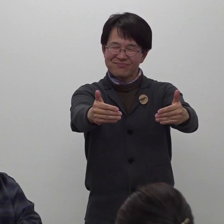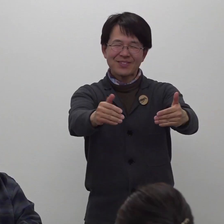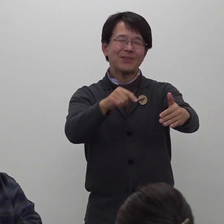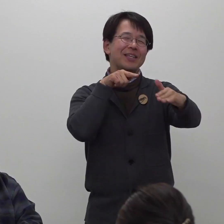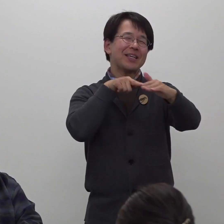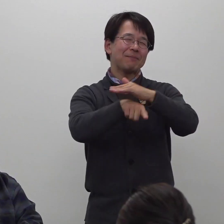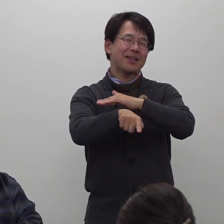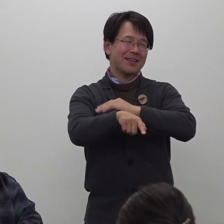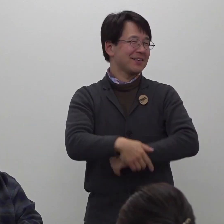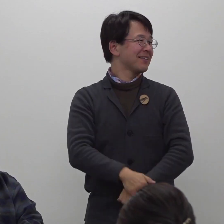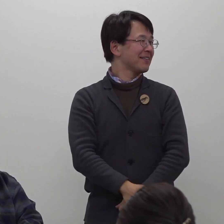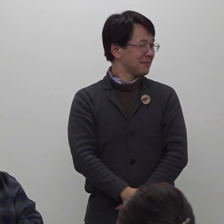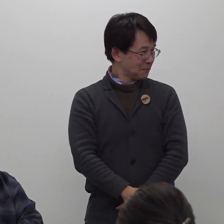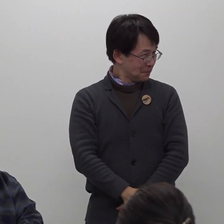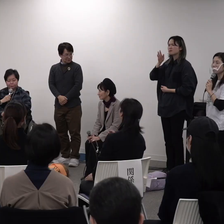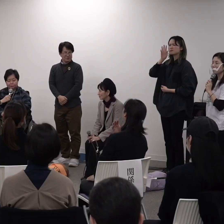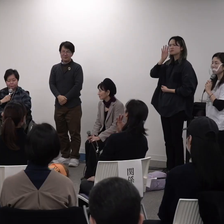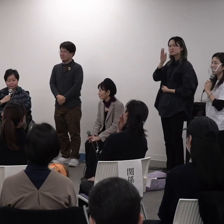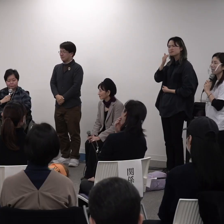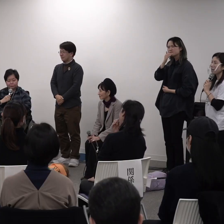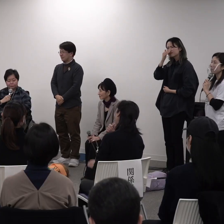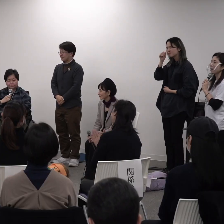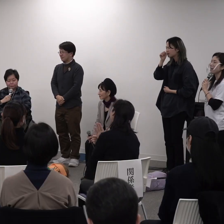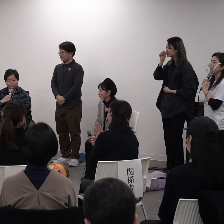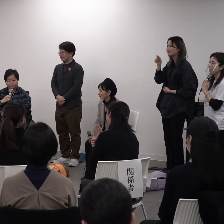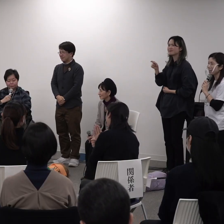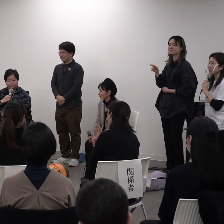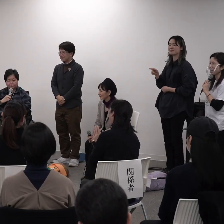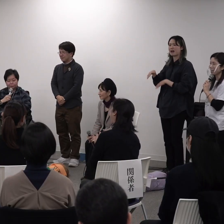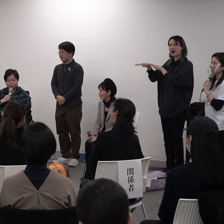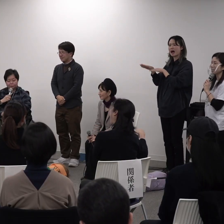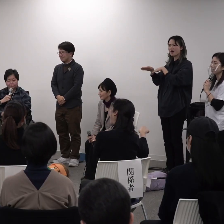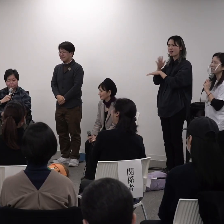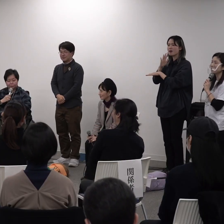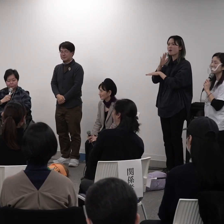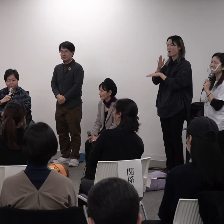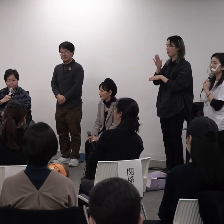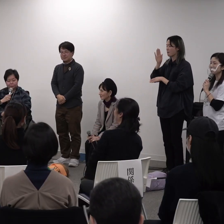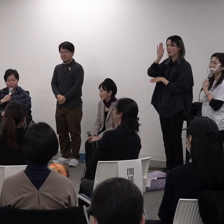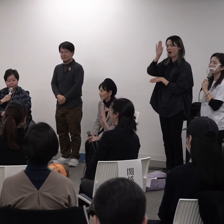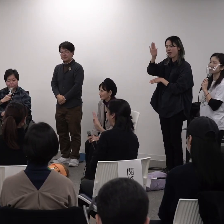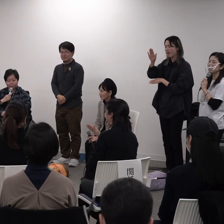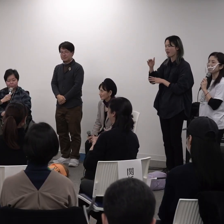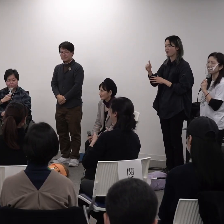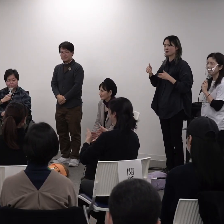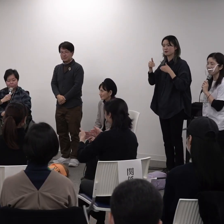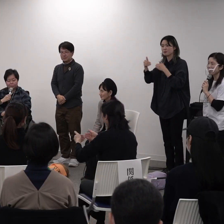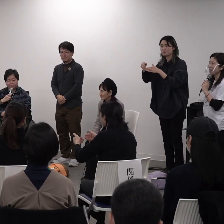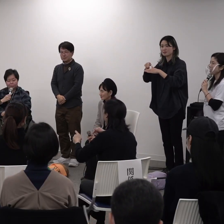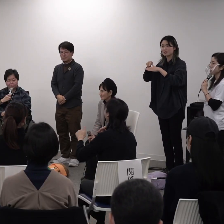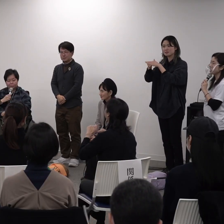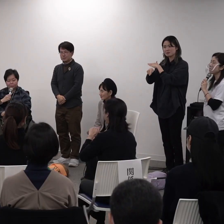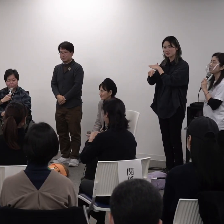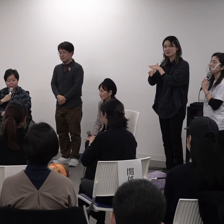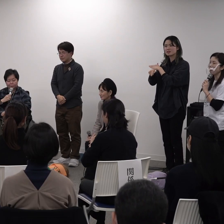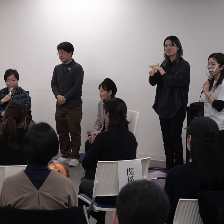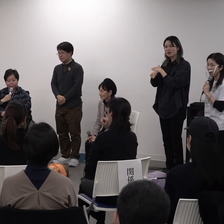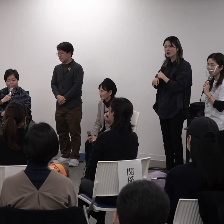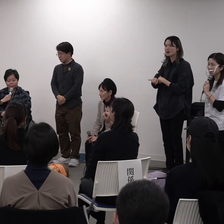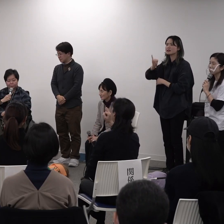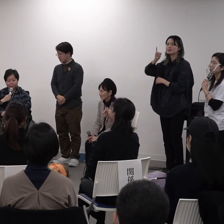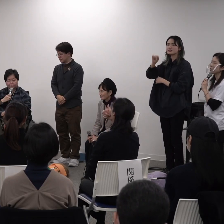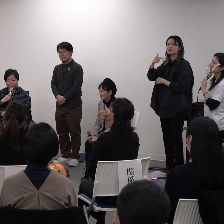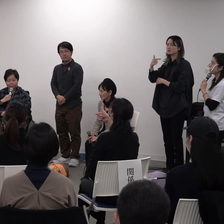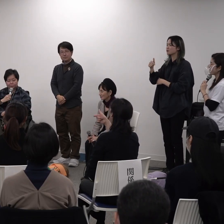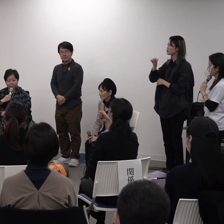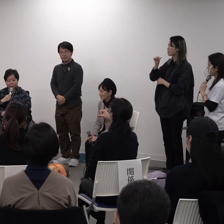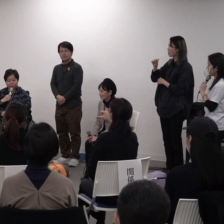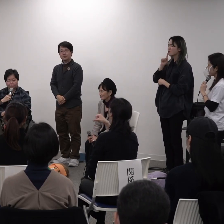橋爪）すごい素敵ですね ハワイ語で前へとか前進するっていう意味が「イムア」という言葉だそうです